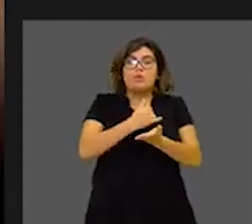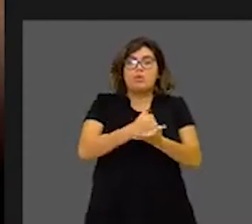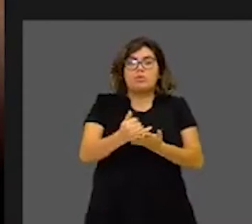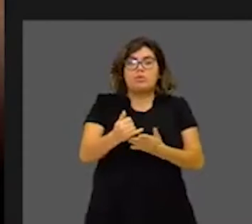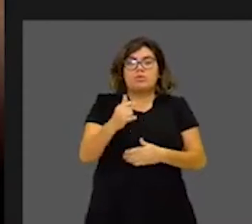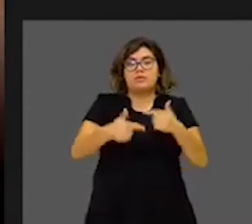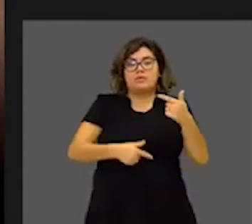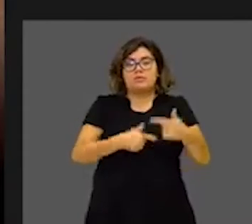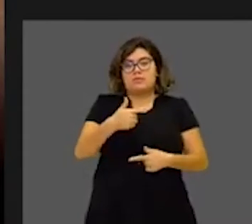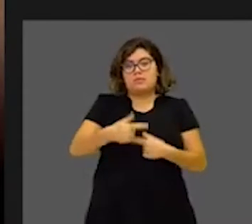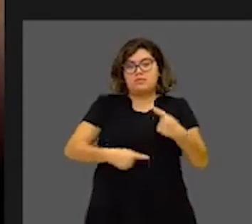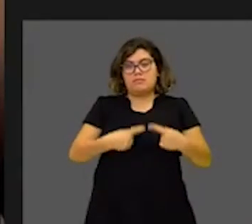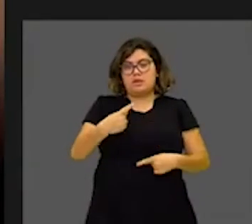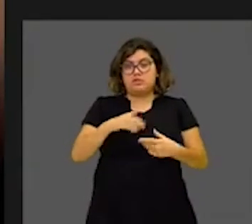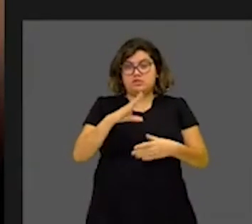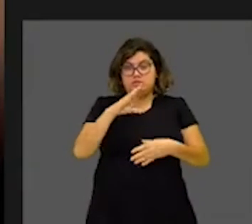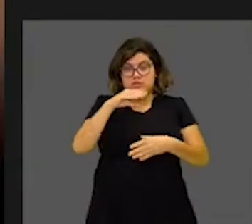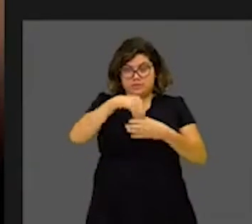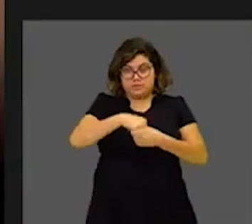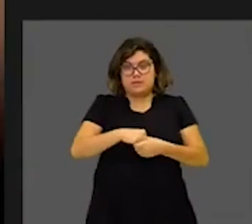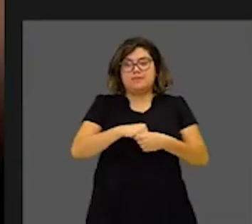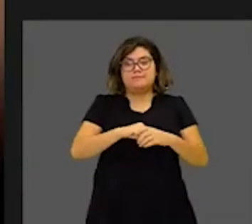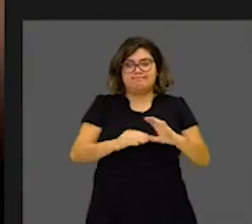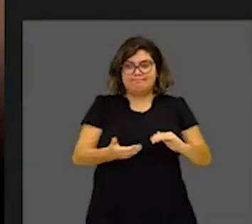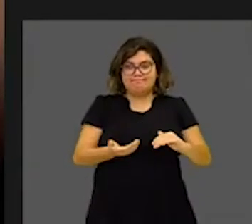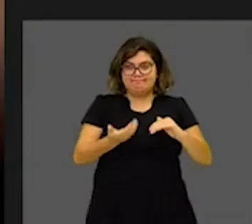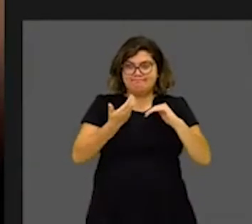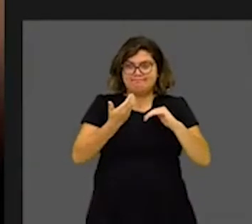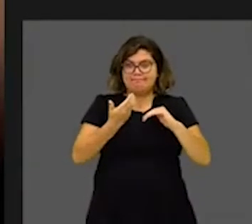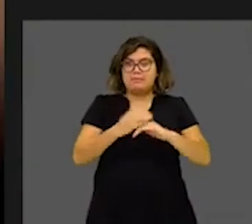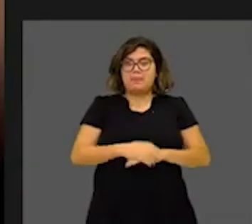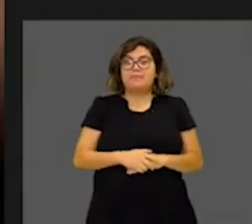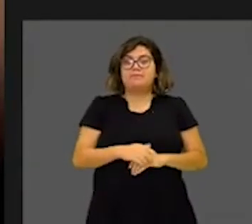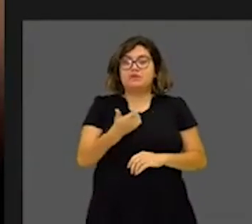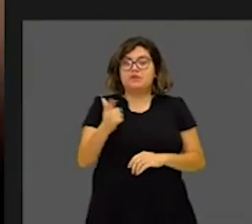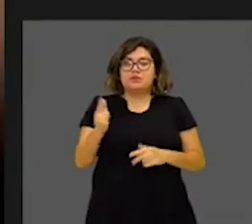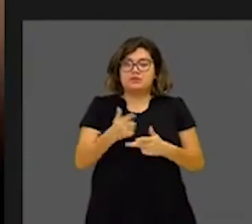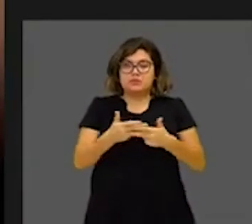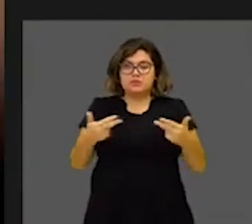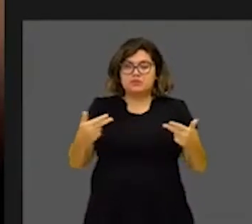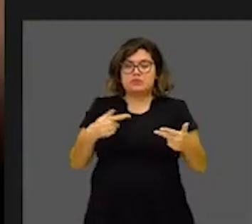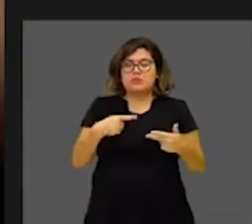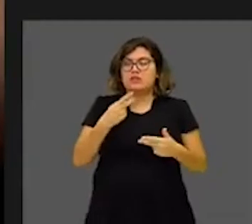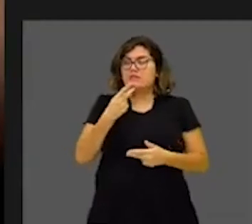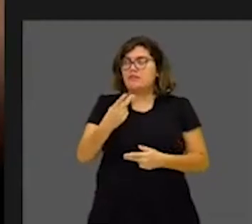congresso nacional uma outra coisa também que eu gostaria de mencionar é a questão da Transparência